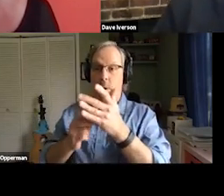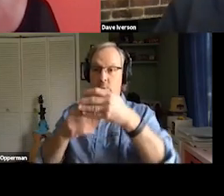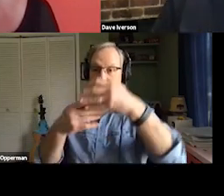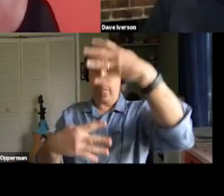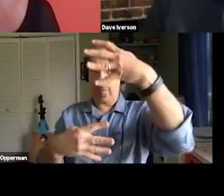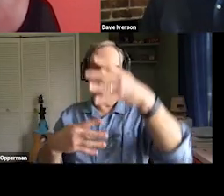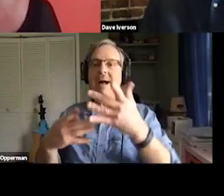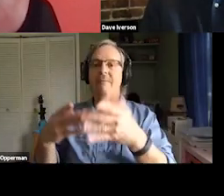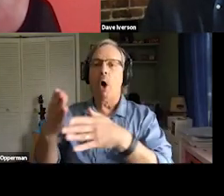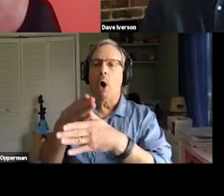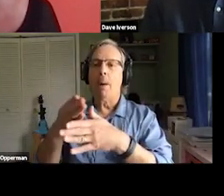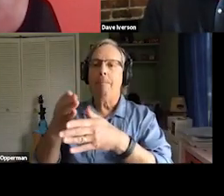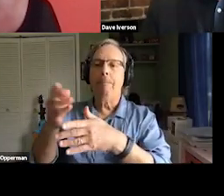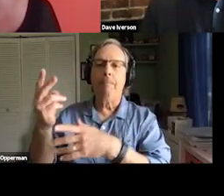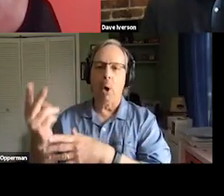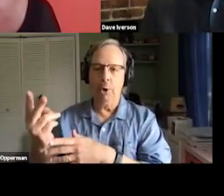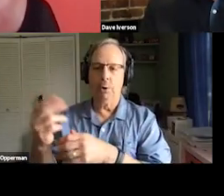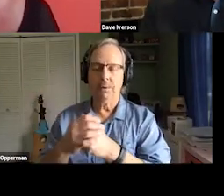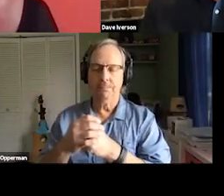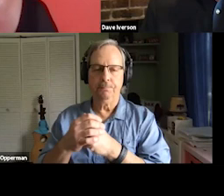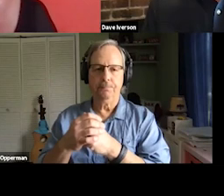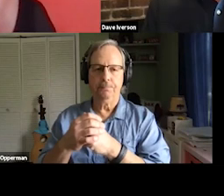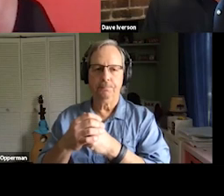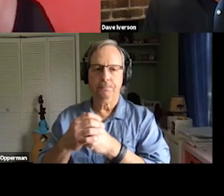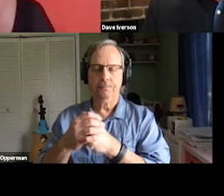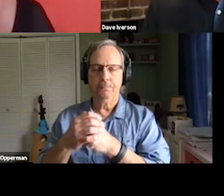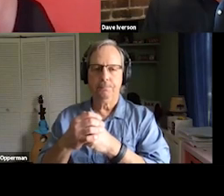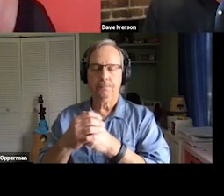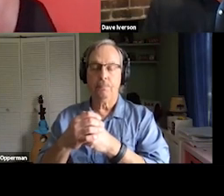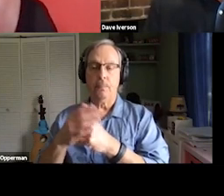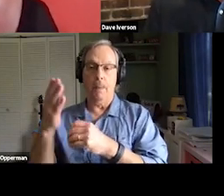Y mientras que antes de que la rutina del refugio